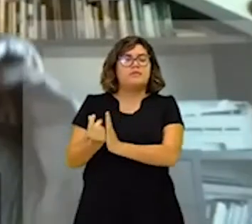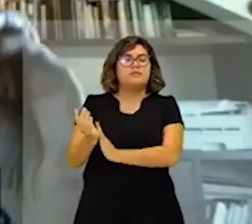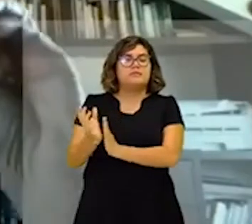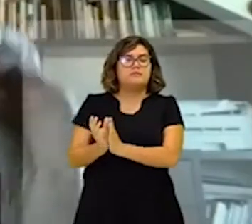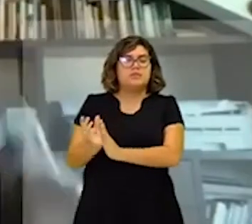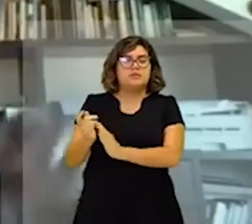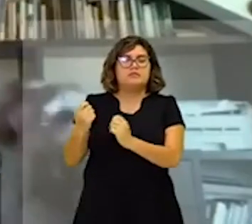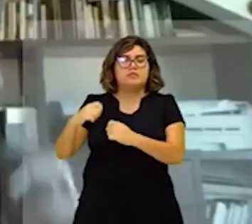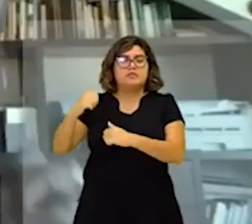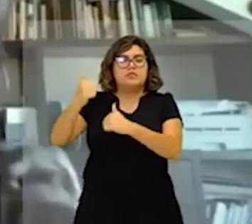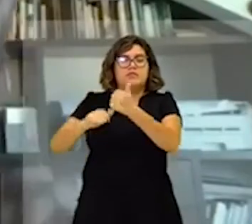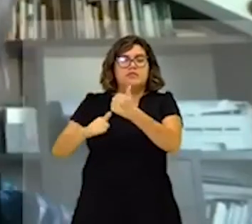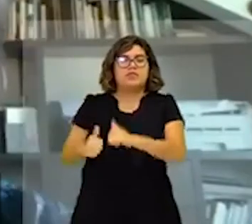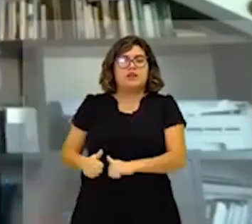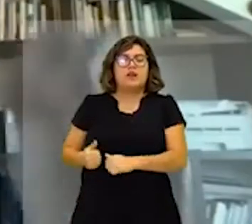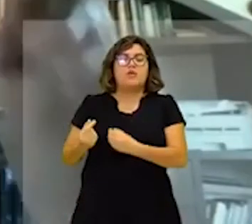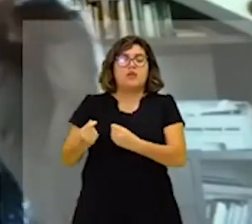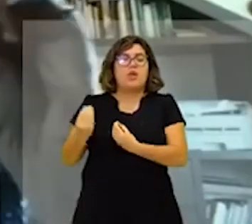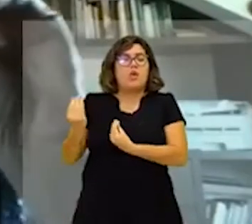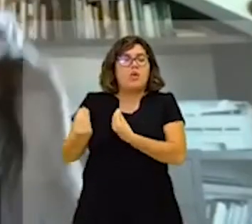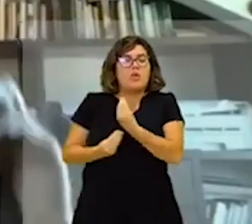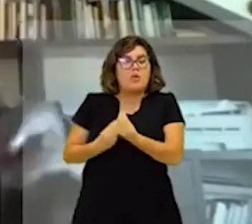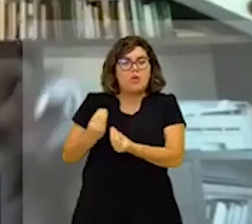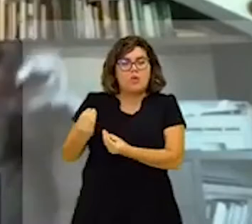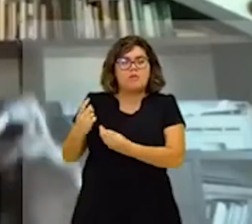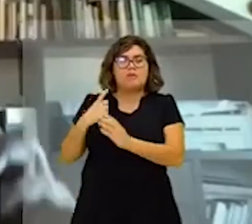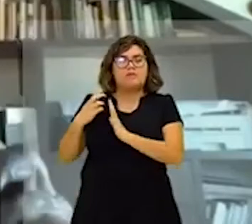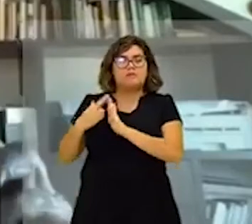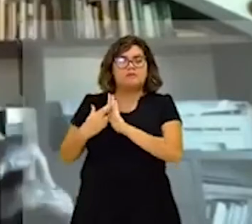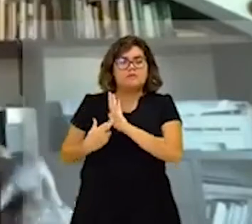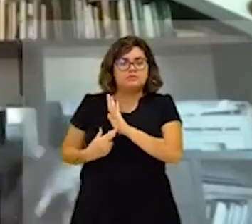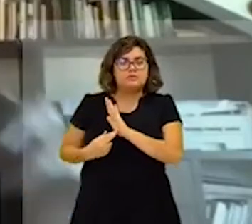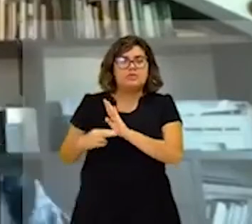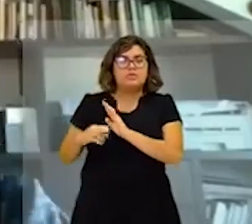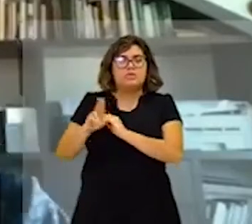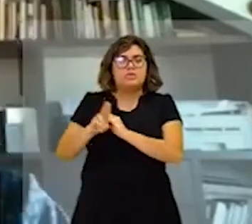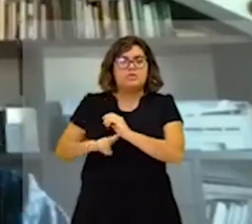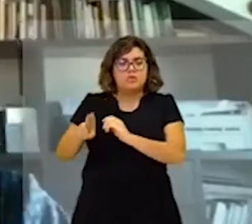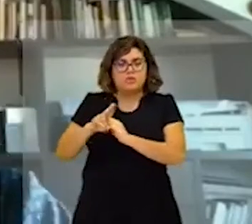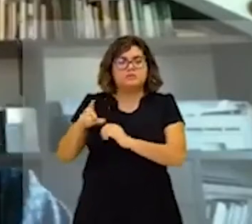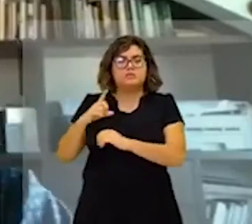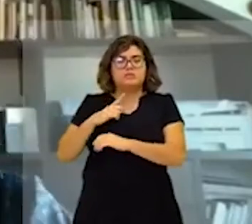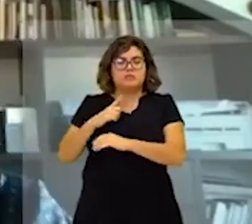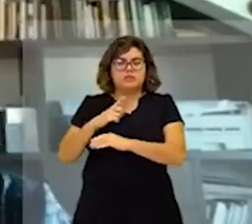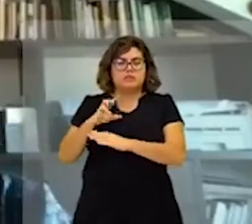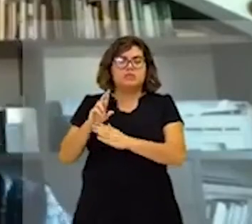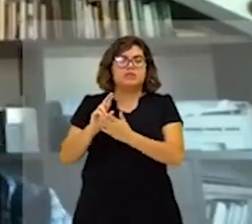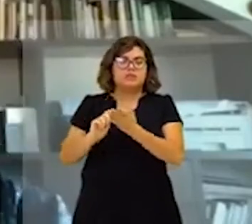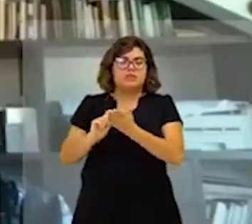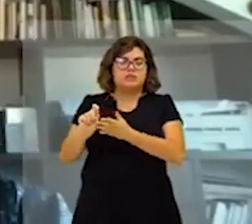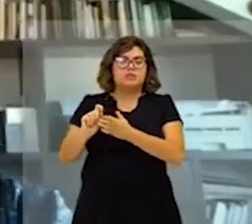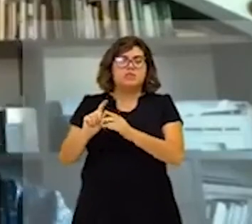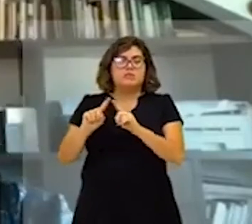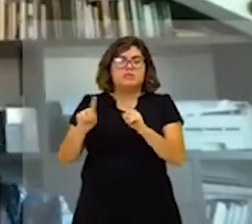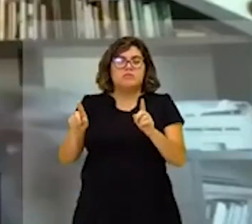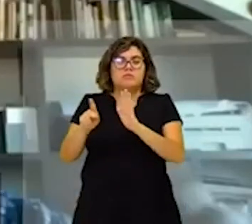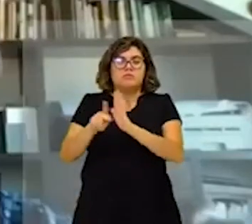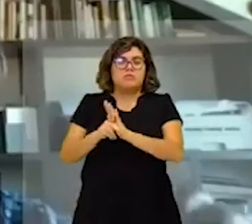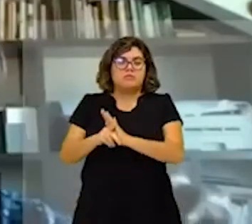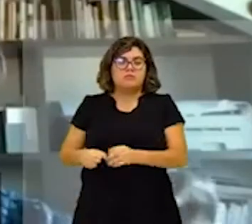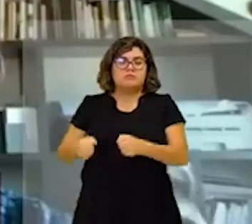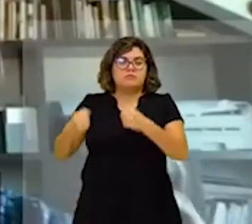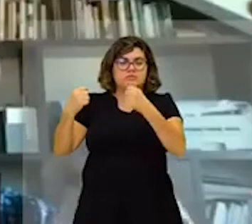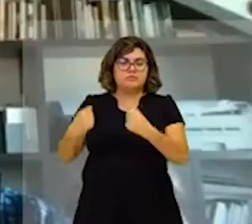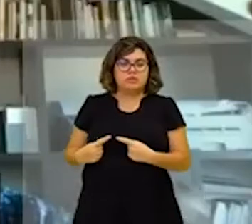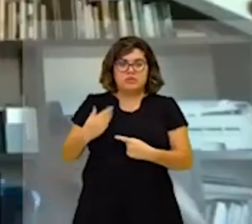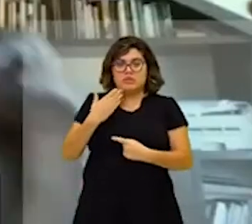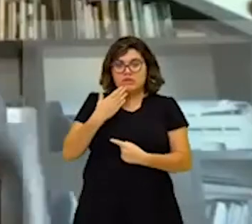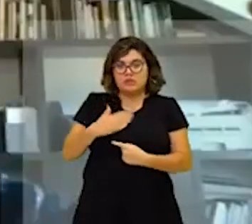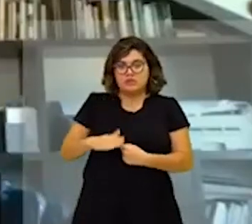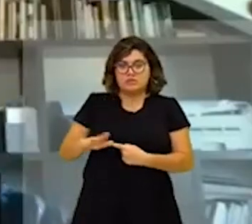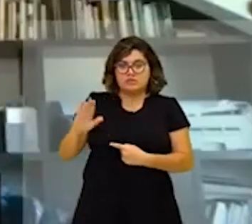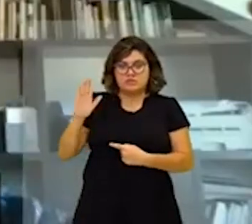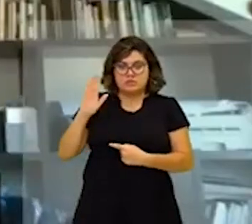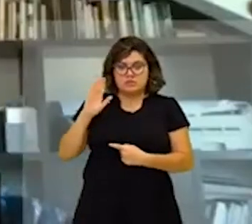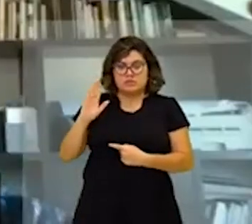como é regulamentado o uso desse recurso por parte da competição entre candidatos de um mesmo pai